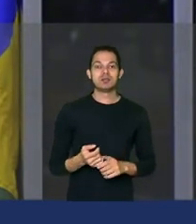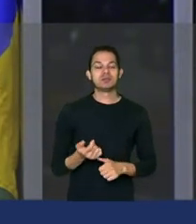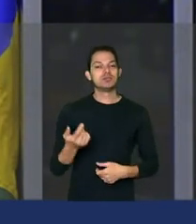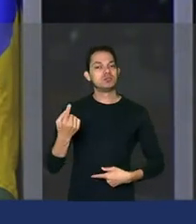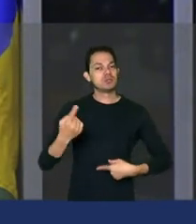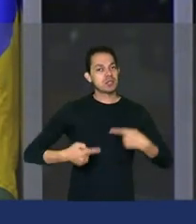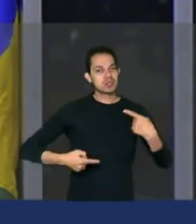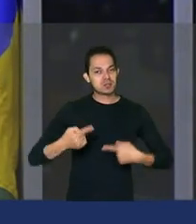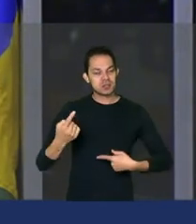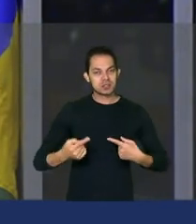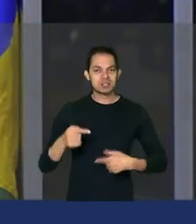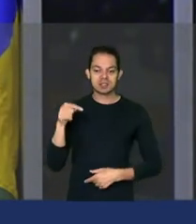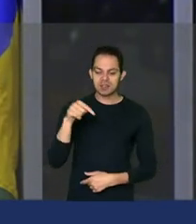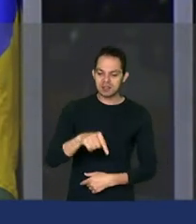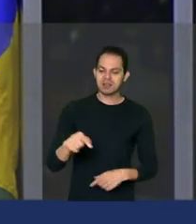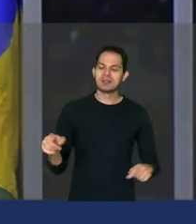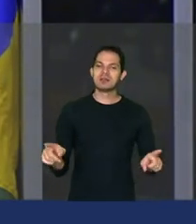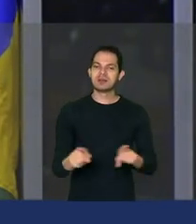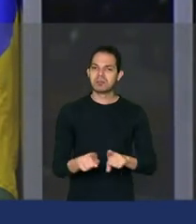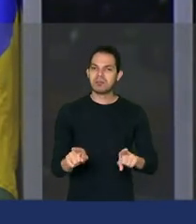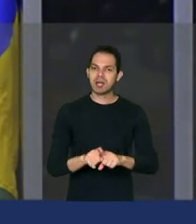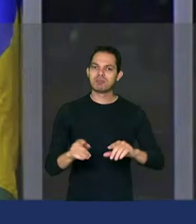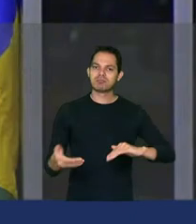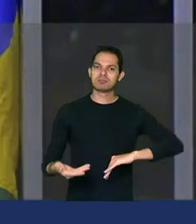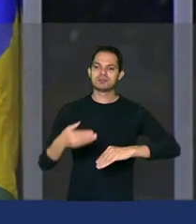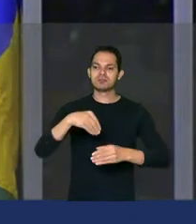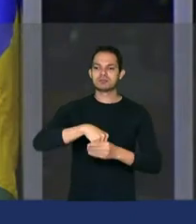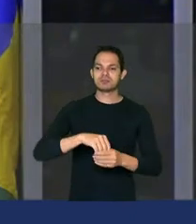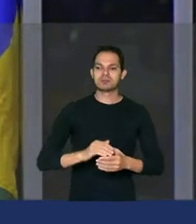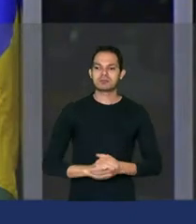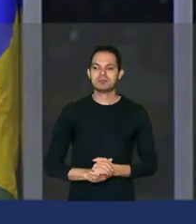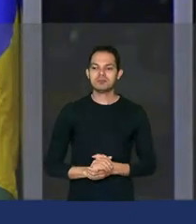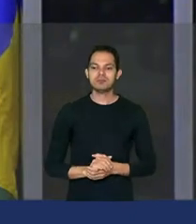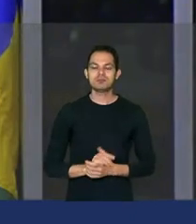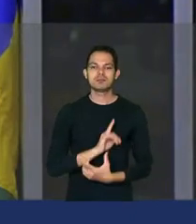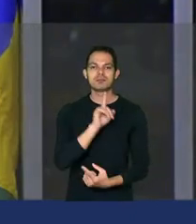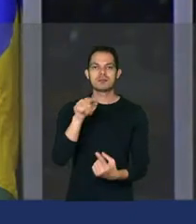TRAZER ESSA DISCUSSÃO TAMBÉM PARA ESSE PARLAMENTO, NO SENTIDO DE INCLUIR NA